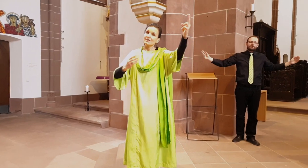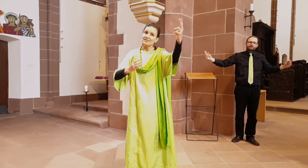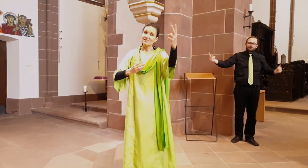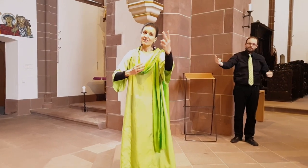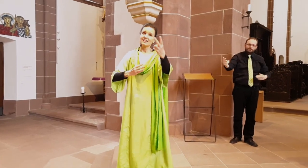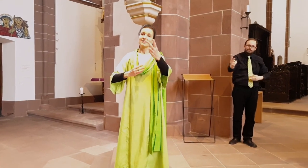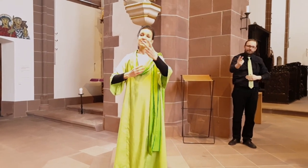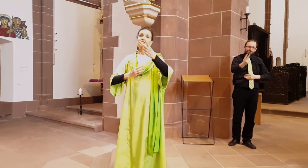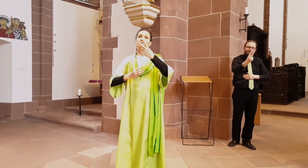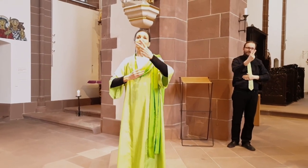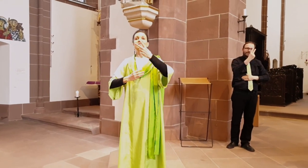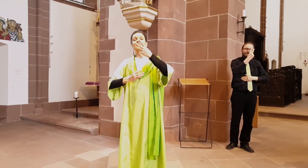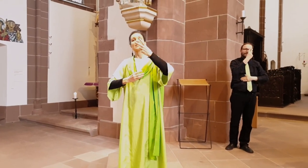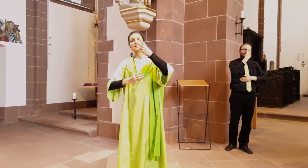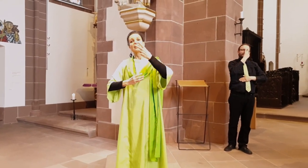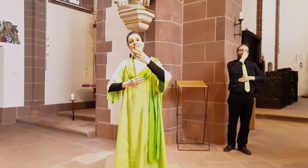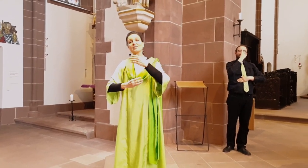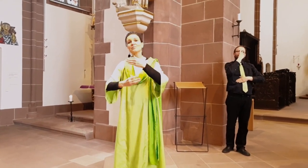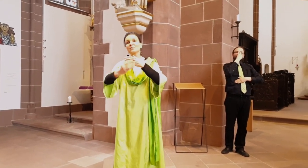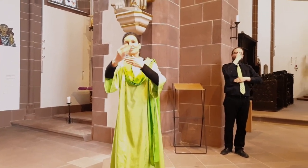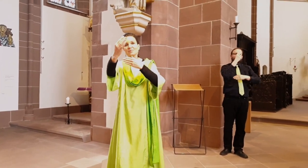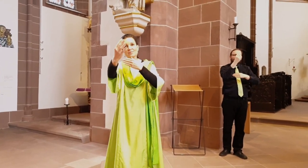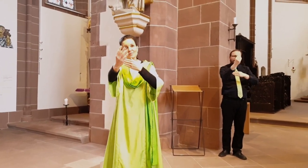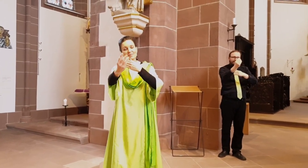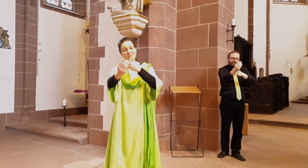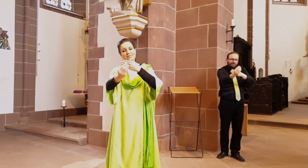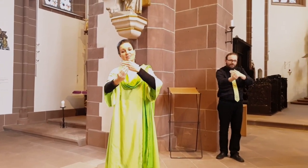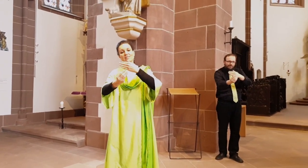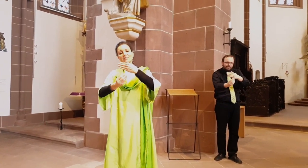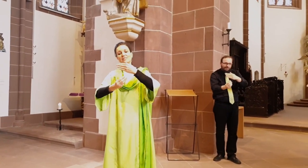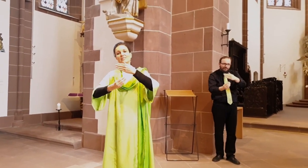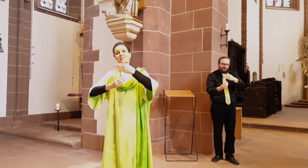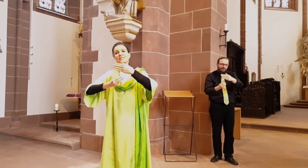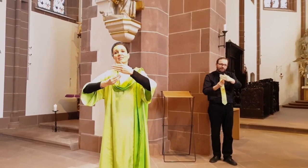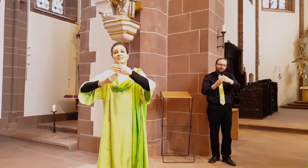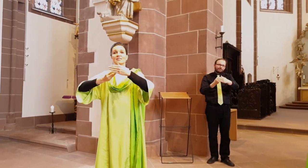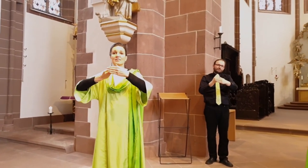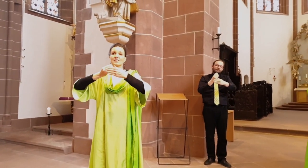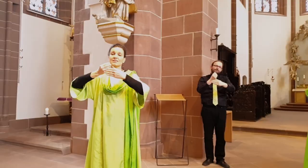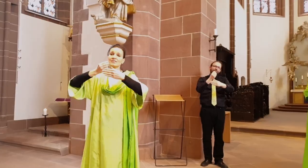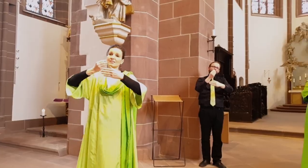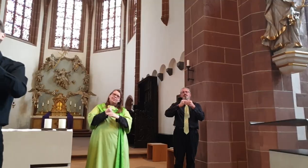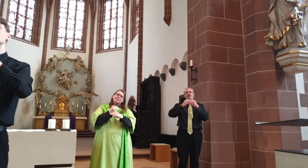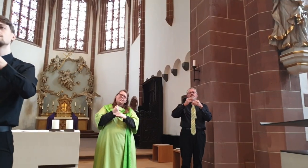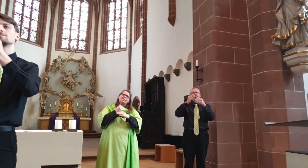Schau mich an, verstehe mich.